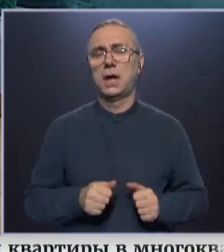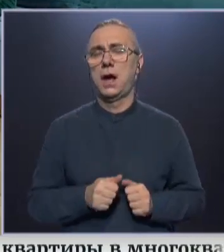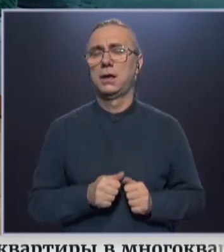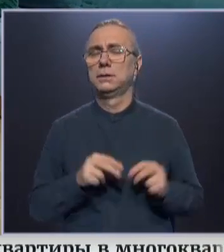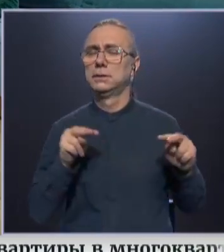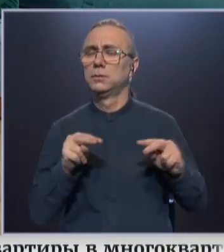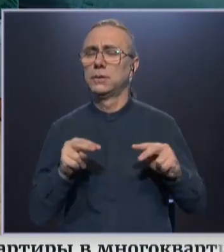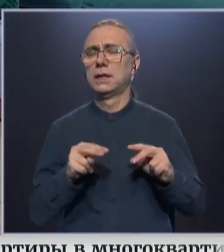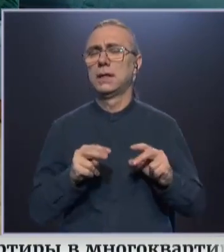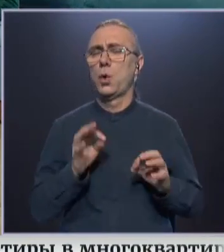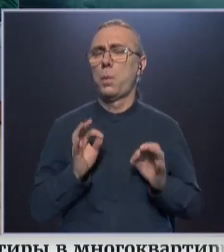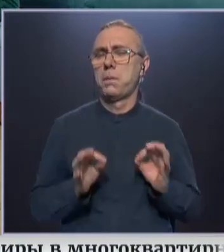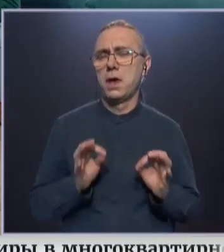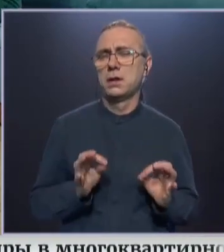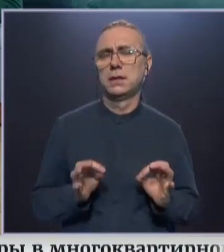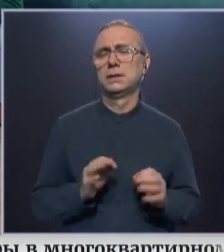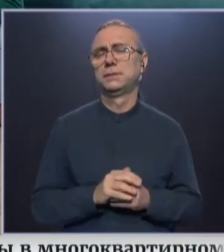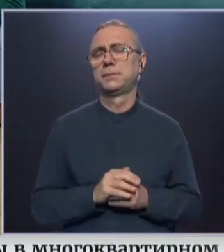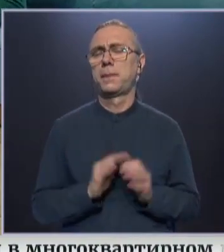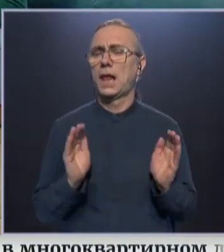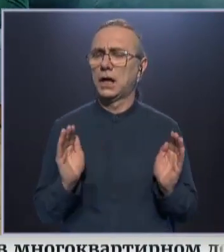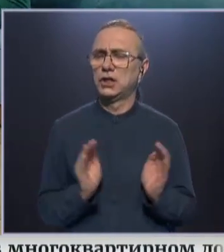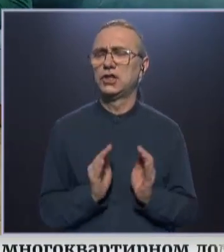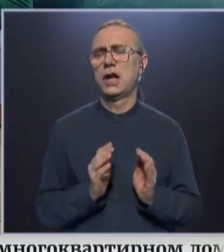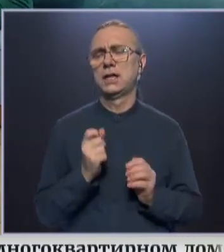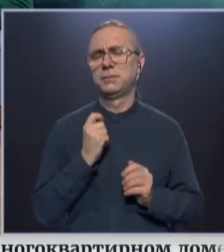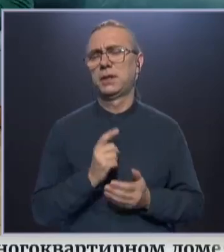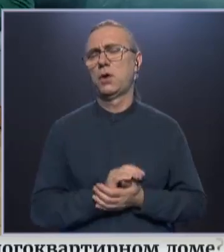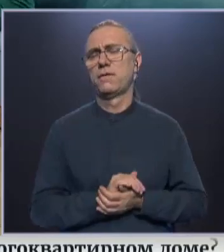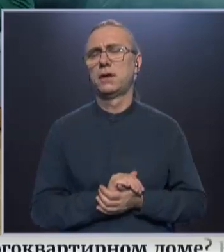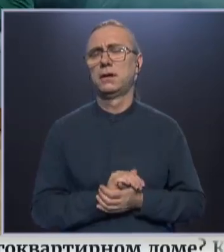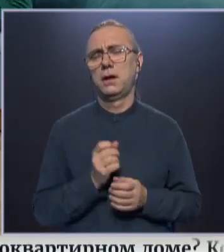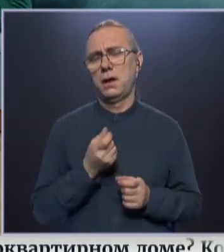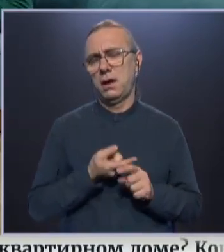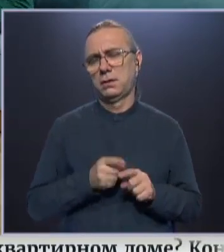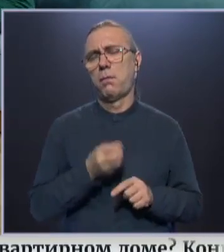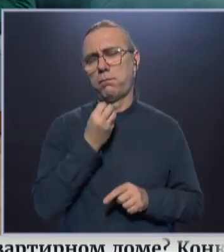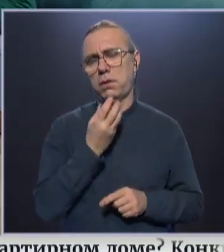и за максимальное ограничение спиртного как за замечательный бланк друзья Напоминаю что у нас прямой эфир Вы